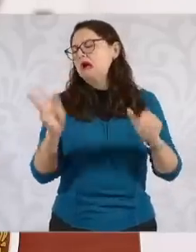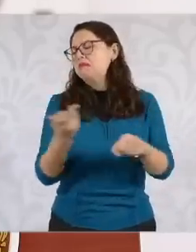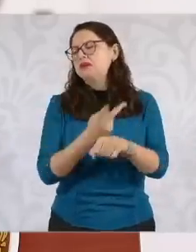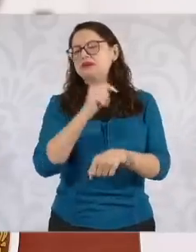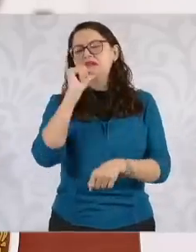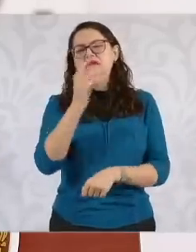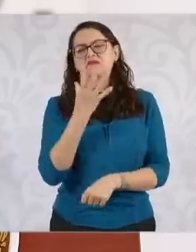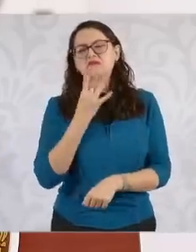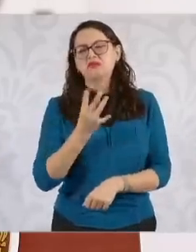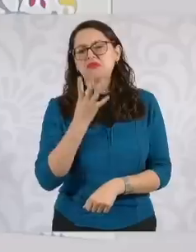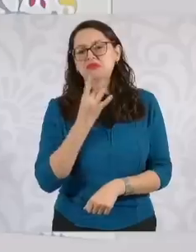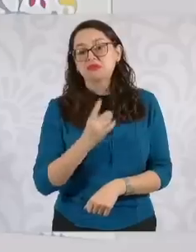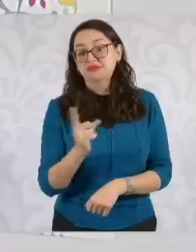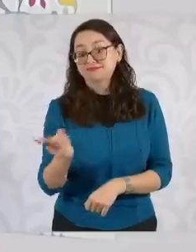la degradación a la cual se